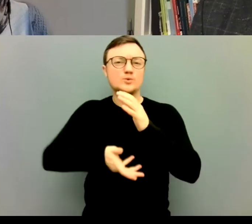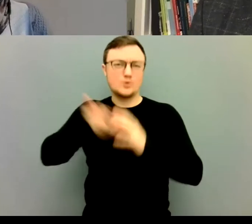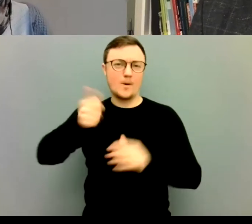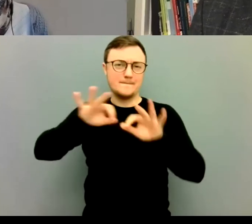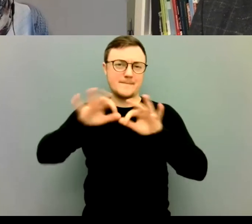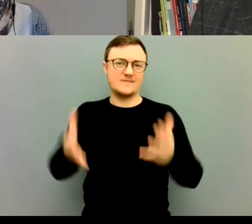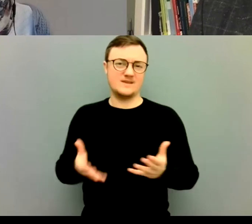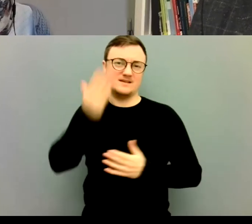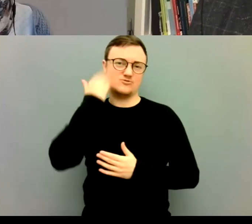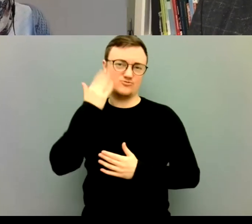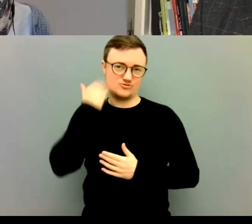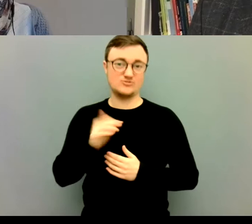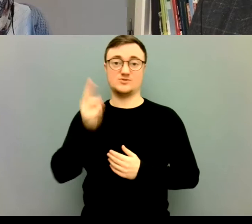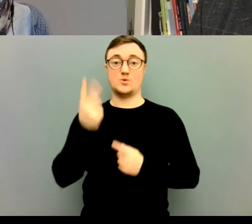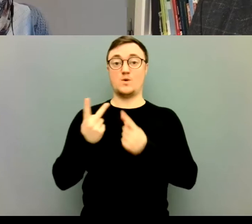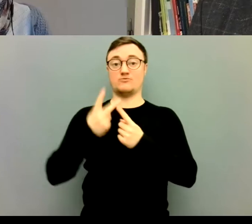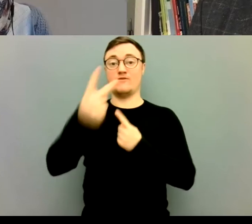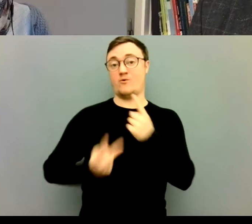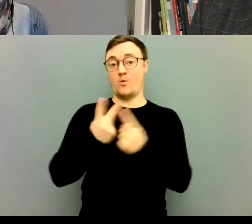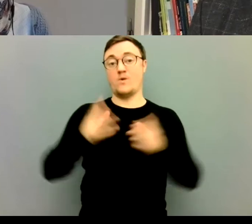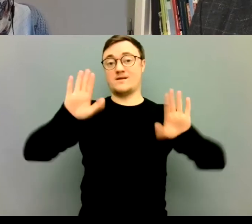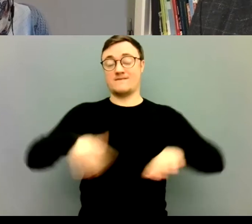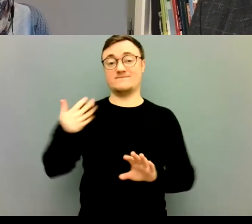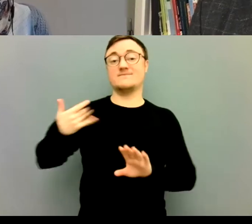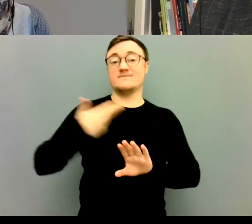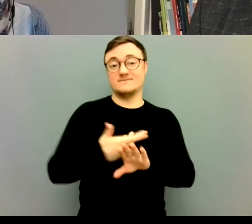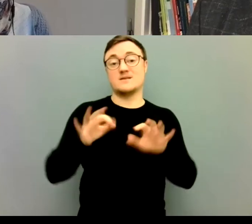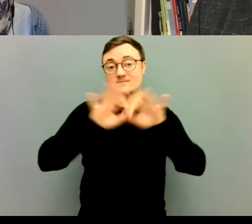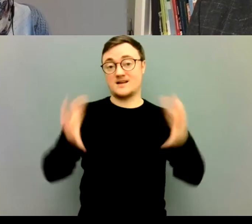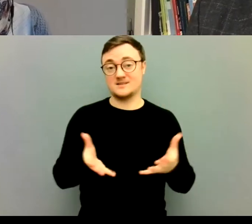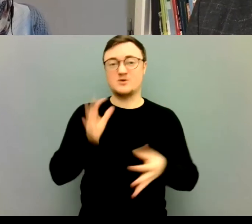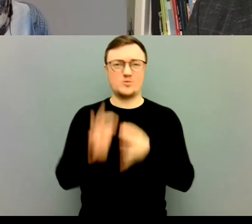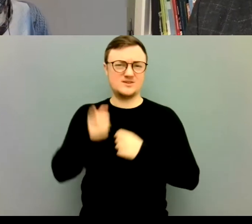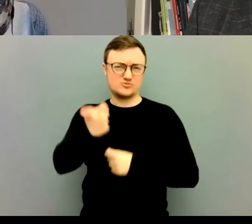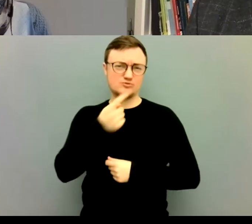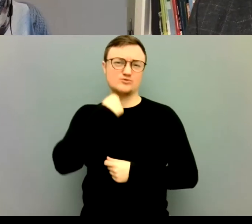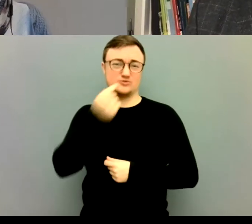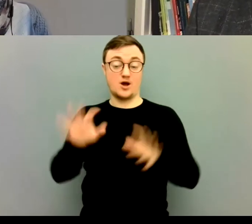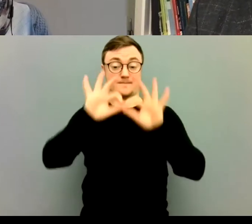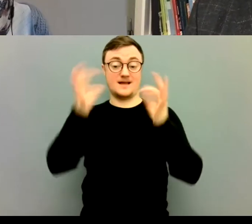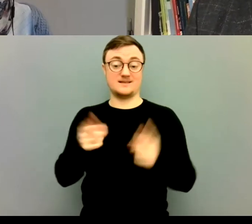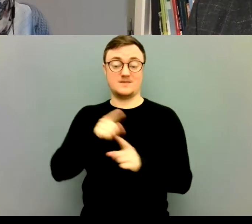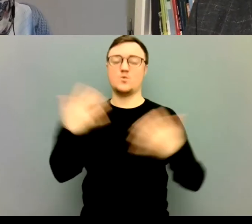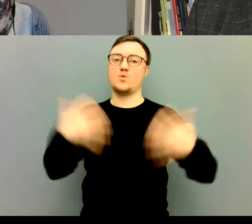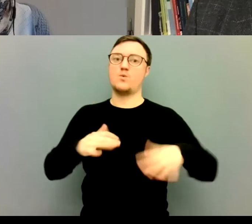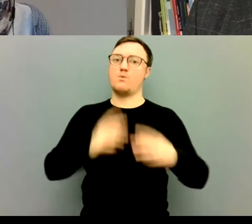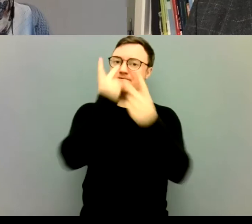vi skulle diskutera, och två år pandemin bakom oss, som har pekat på-